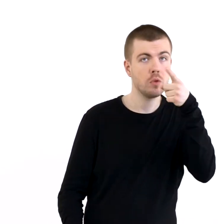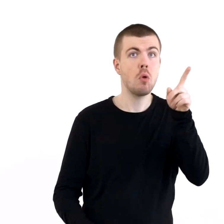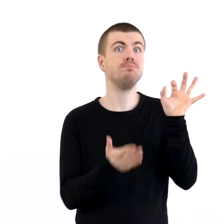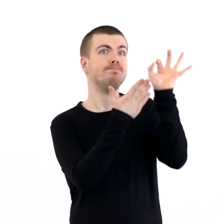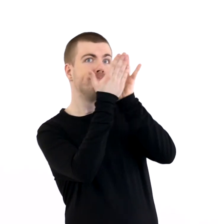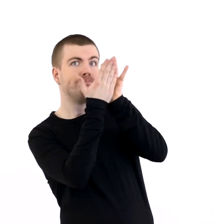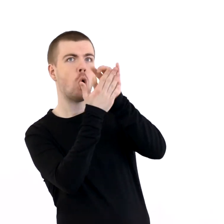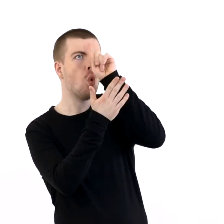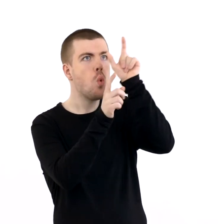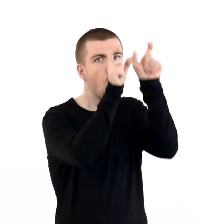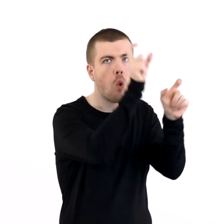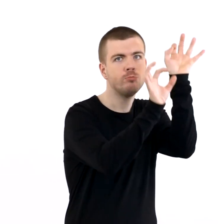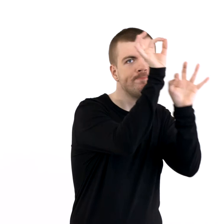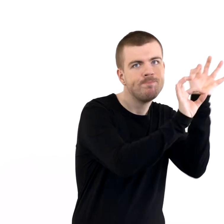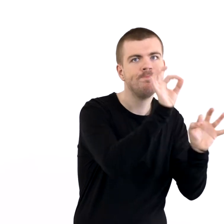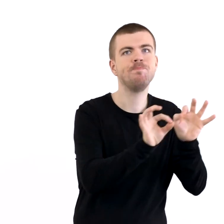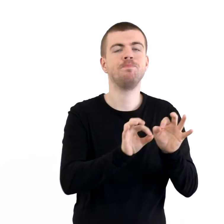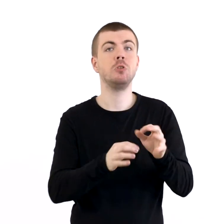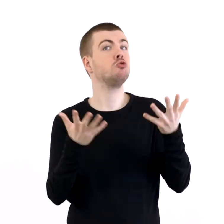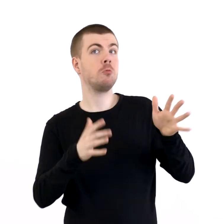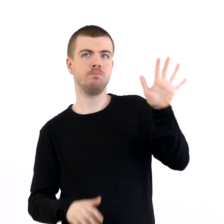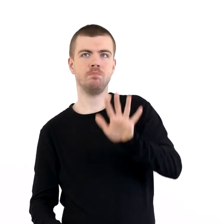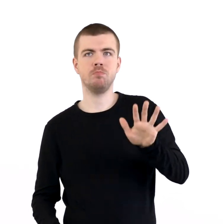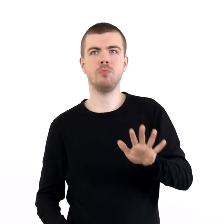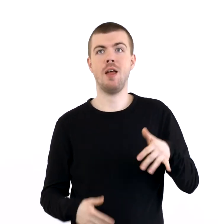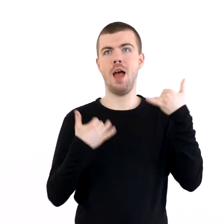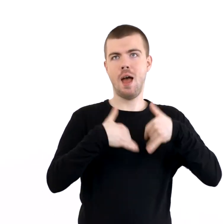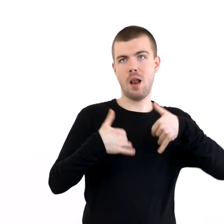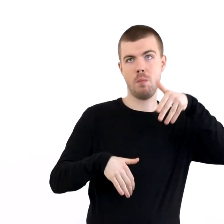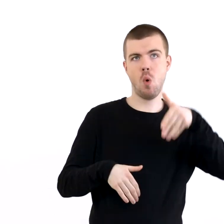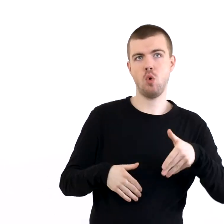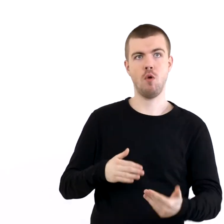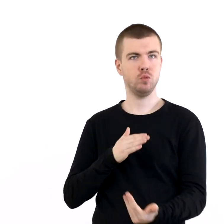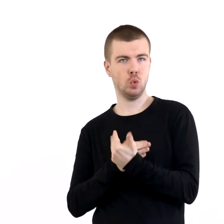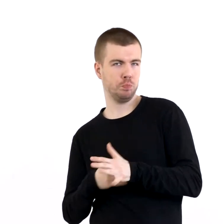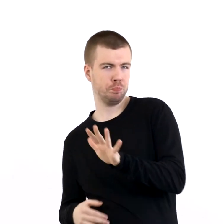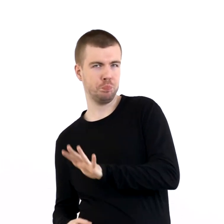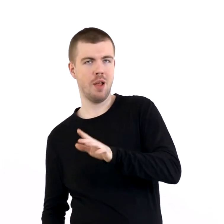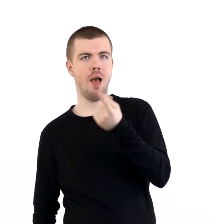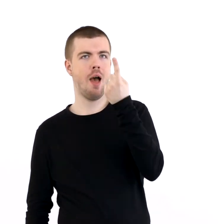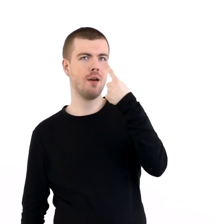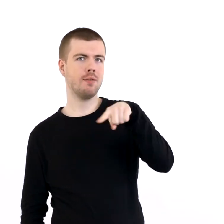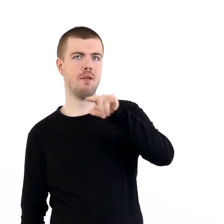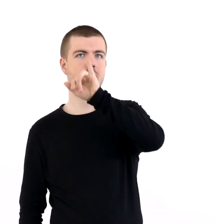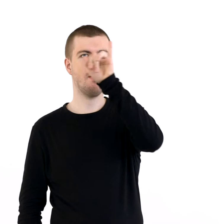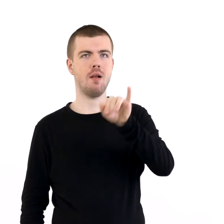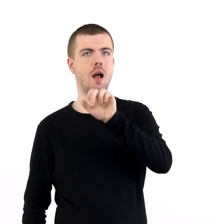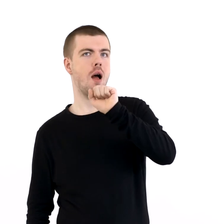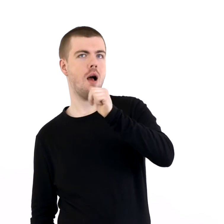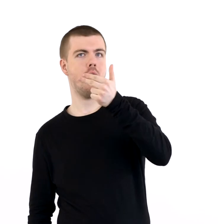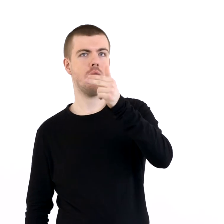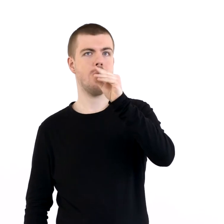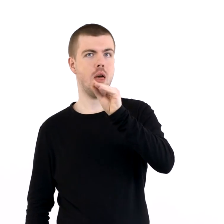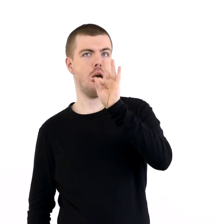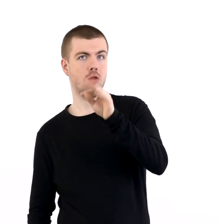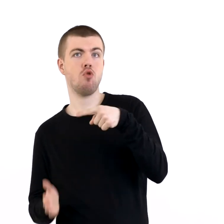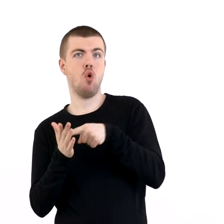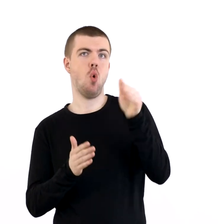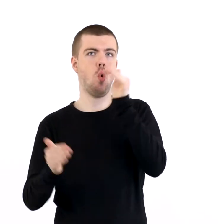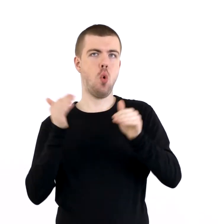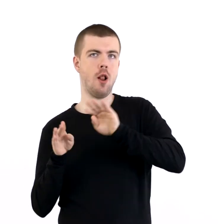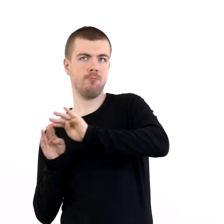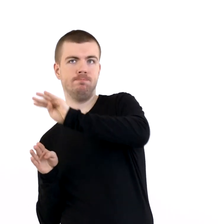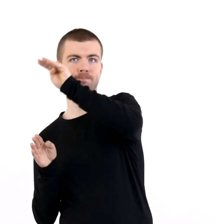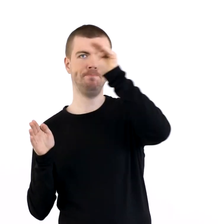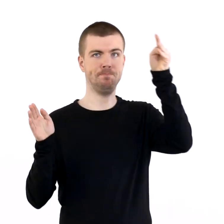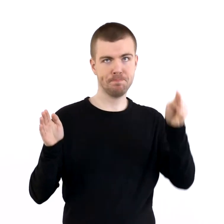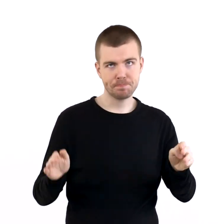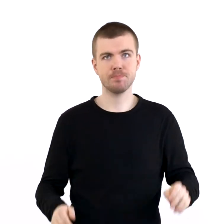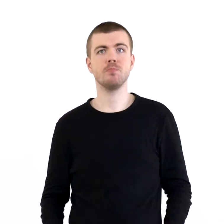zaczynają pojawiać się bardziej kunsztowne przedstawienia postaci ludzkich (Djanet w pd-wsch części płaskowyżu).